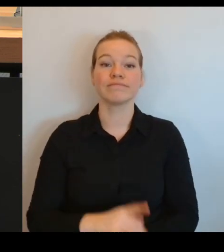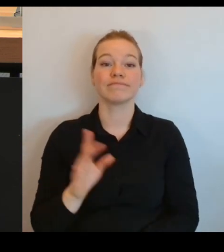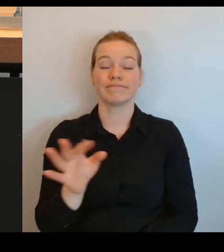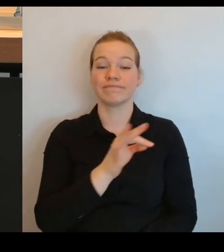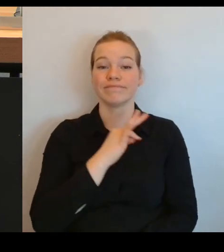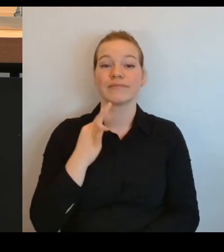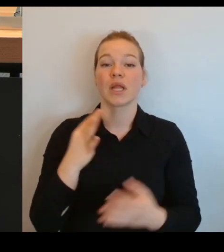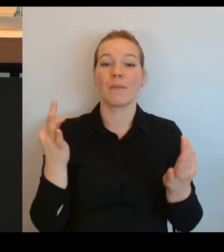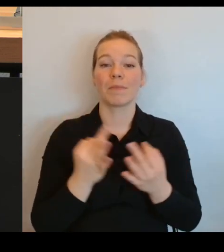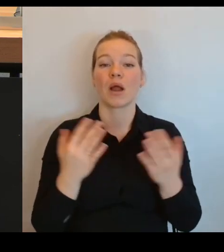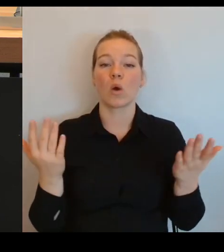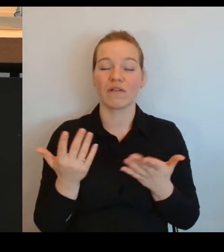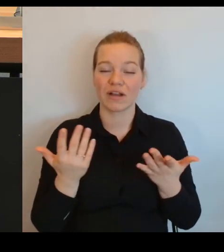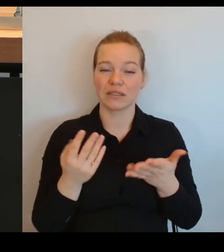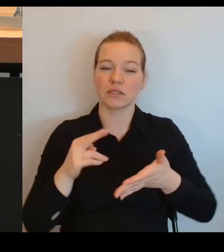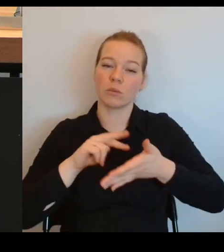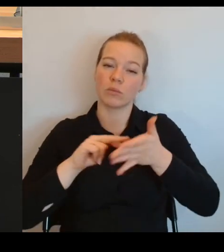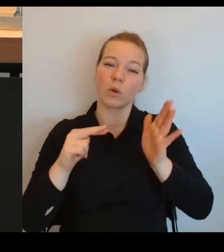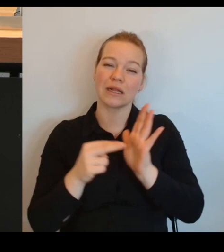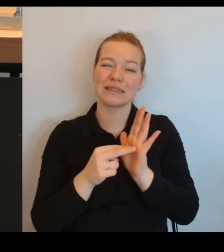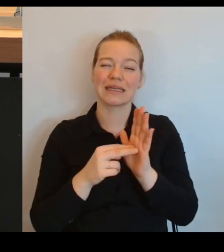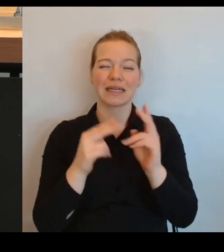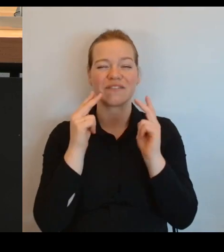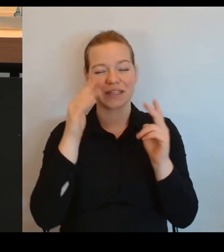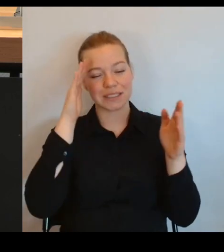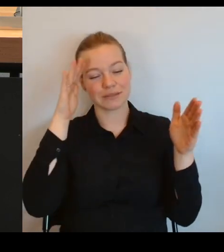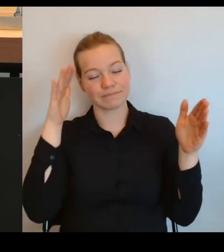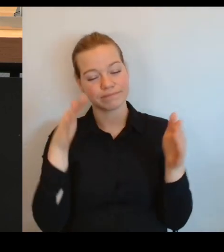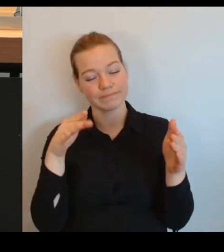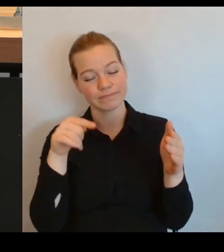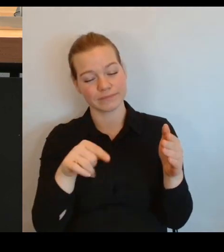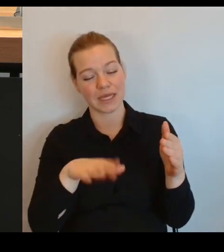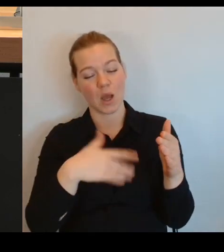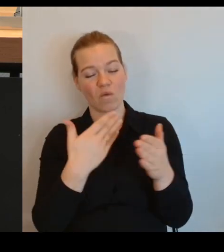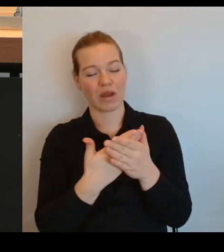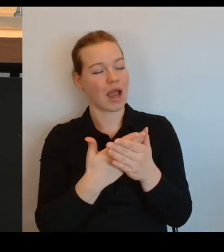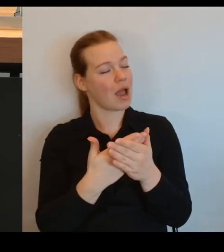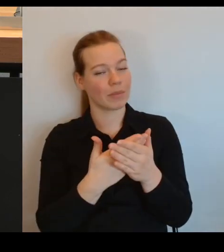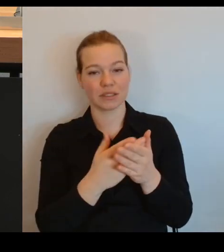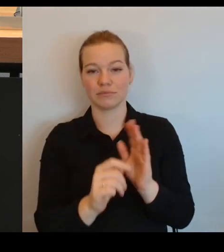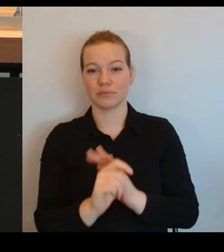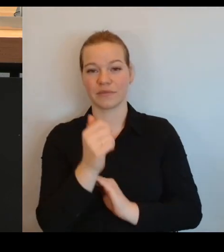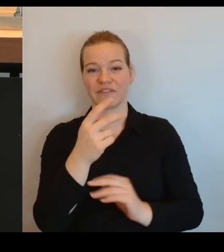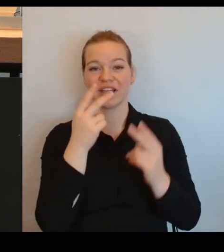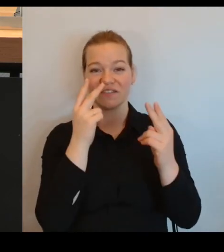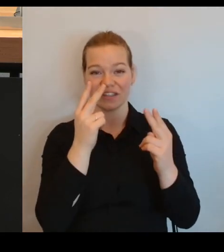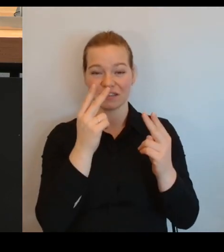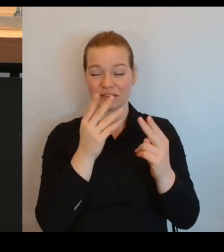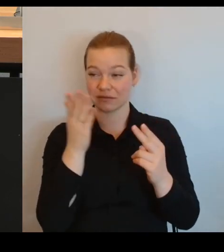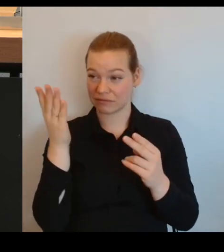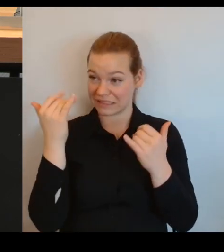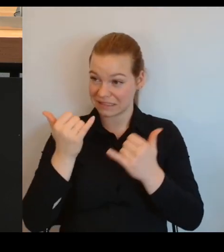Ob das mit dieser Regierung gelingt, wage ich zu bezweifeln. Trotz allem danke ich dem Rechnungshof